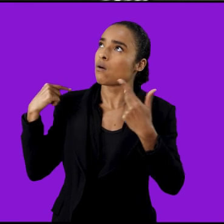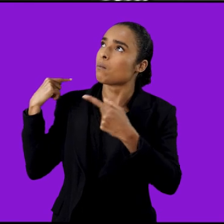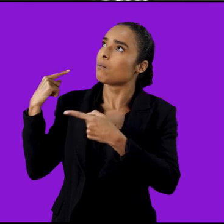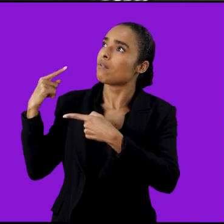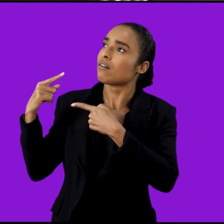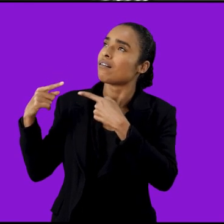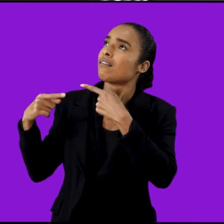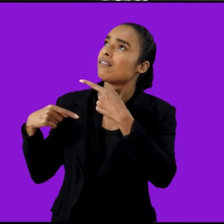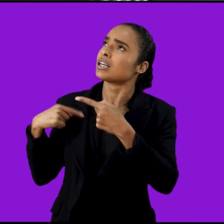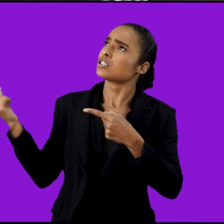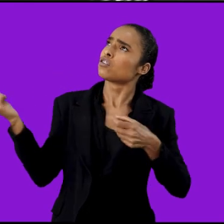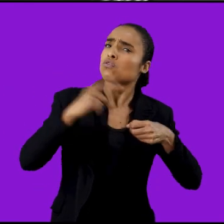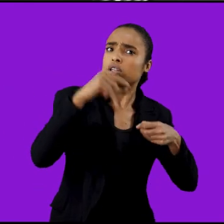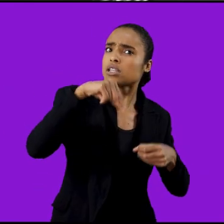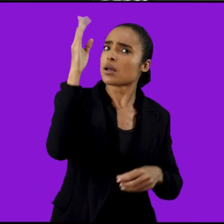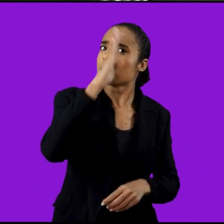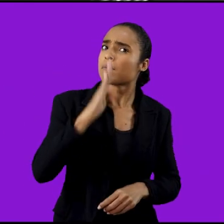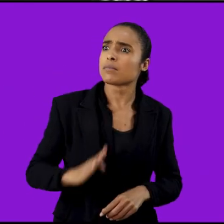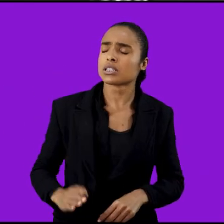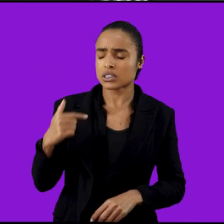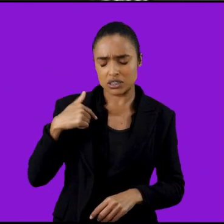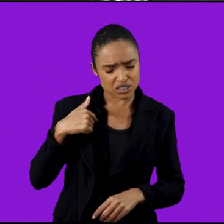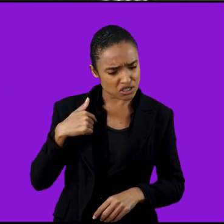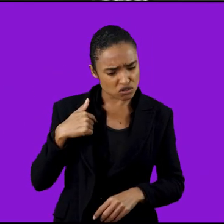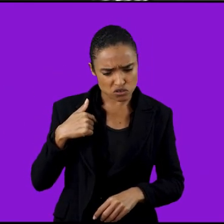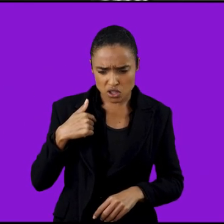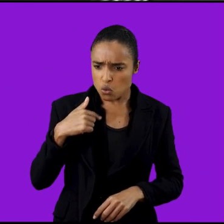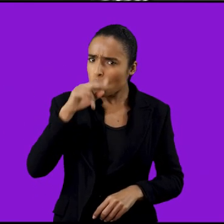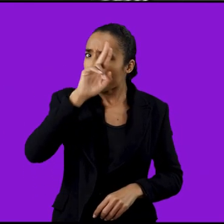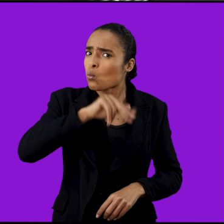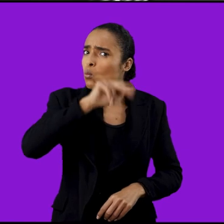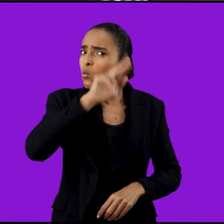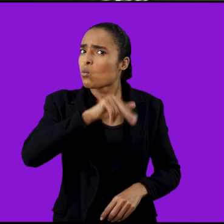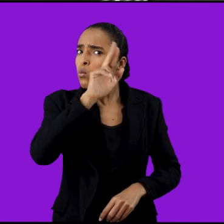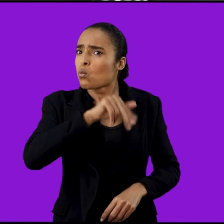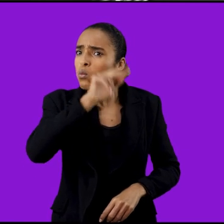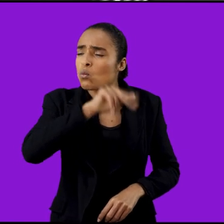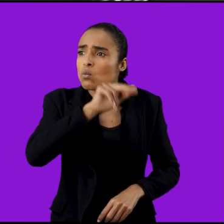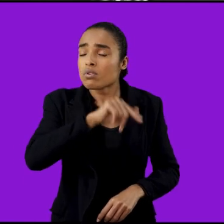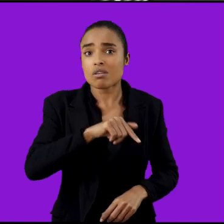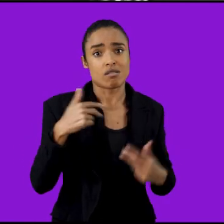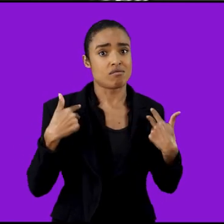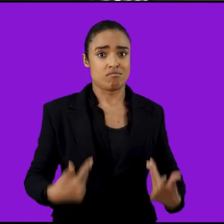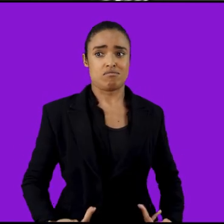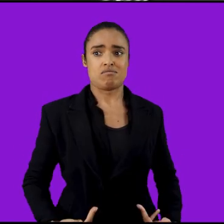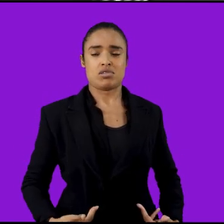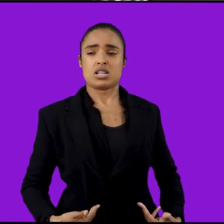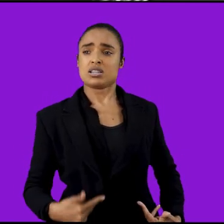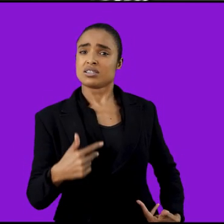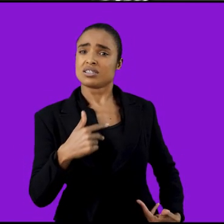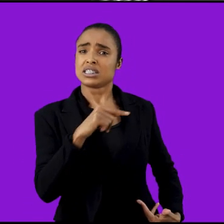muito nisso assim de… jamais permitir que a minha humanidade esteja na berlinda novamente…